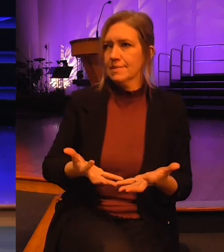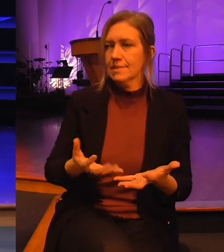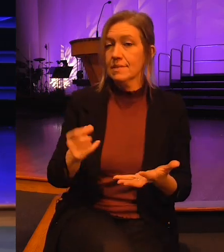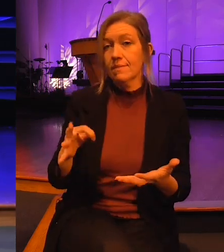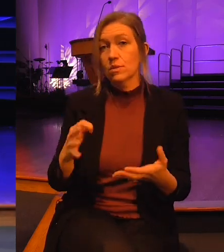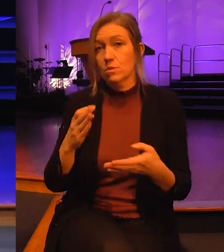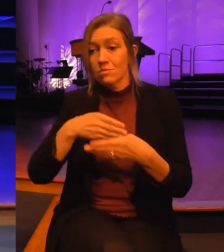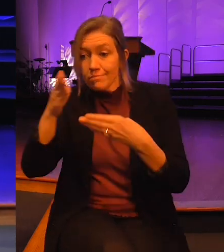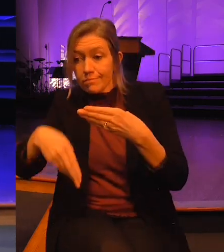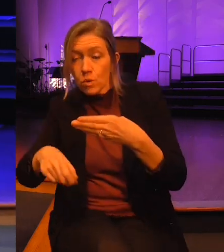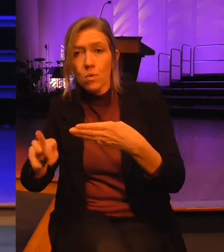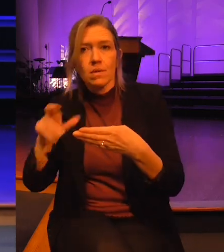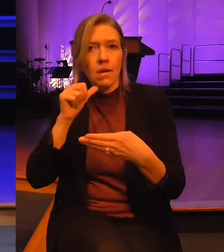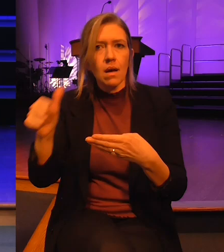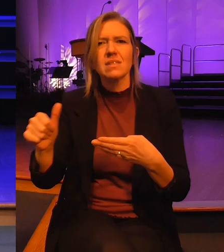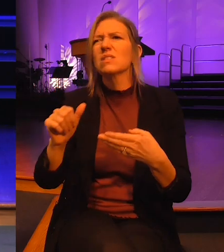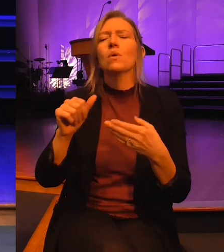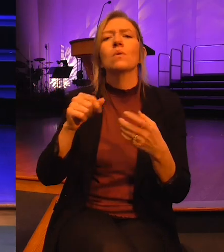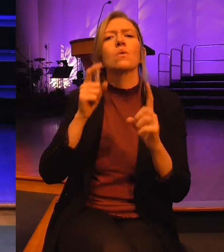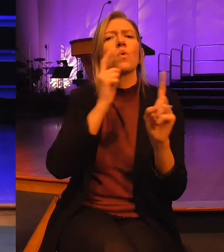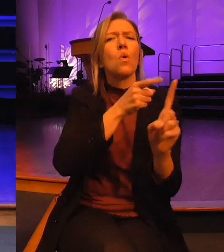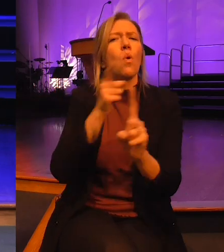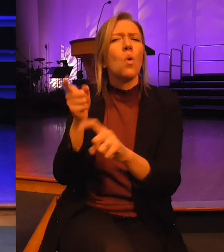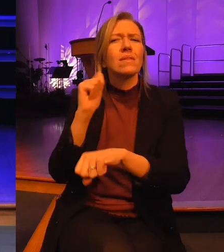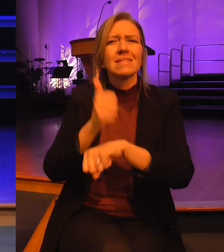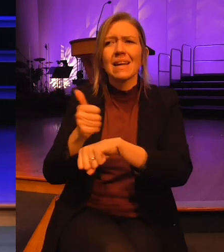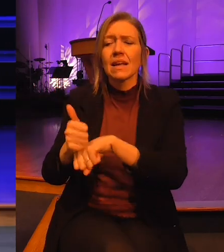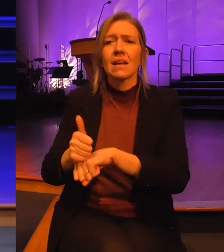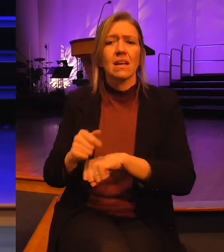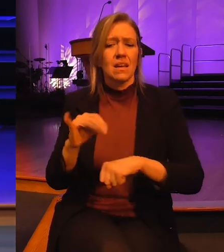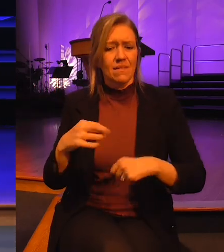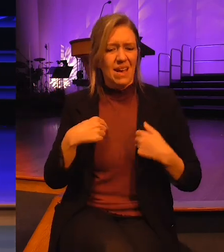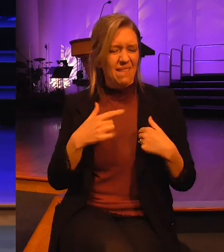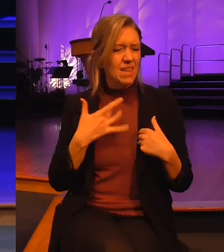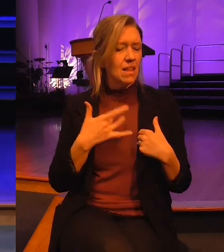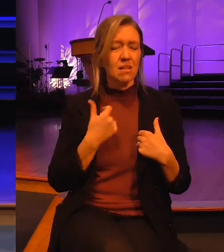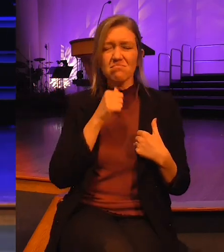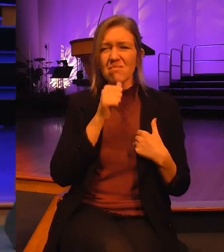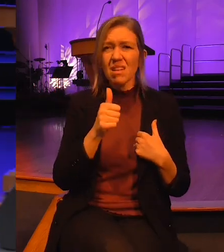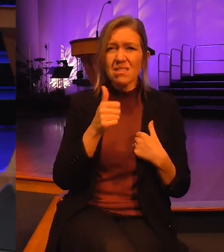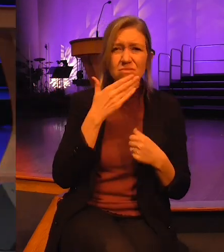entramos en el establecimiento de metas Estoy incompleto, no soy suficiente, algo anda mal en mí, si